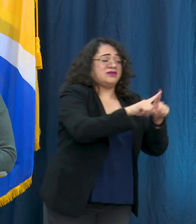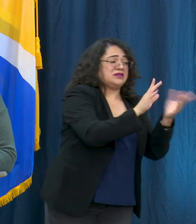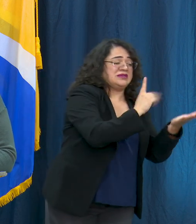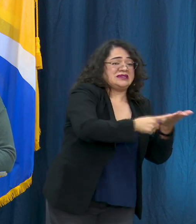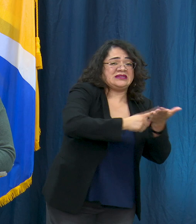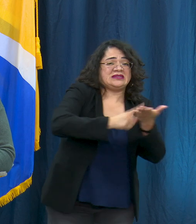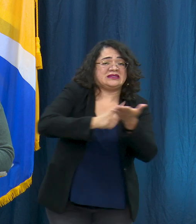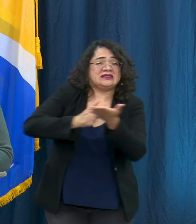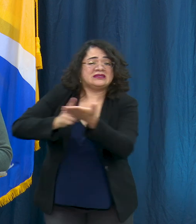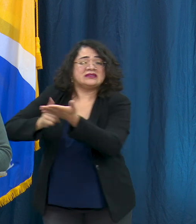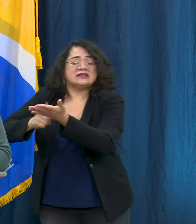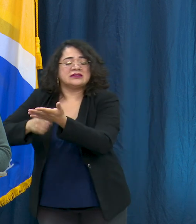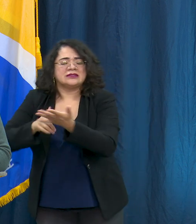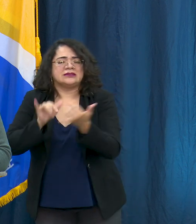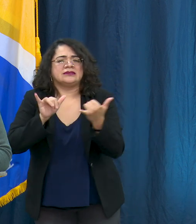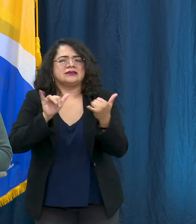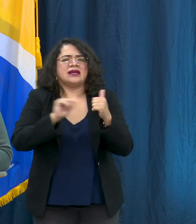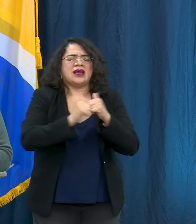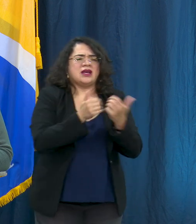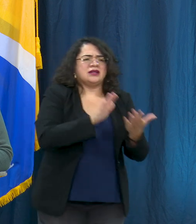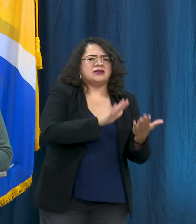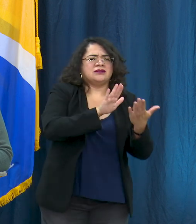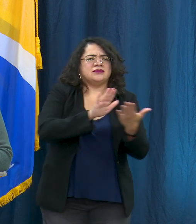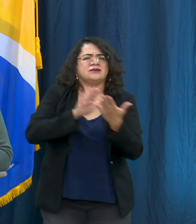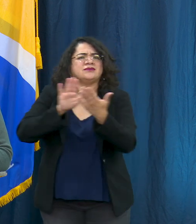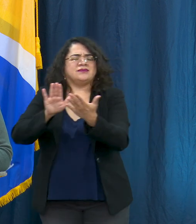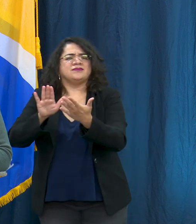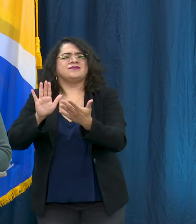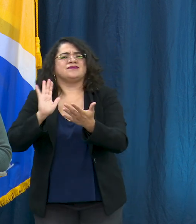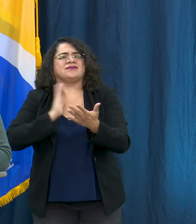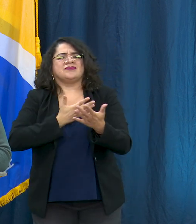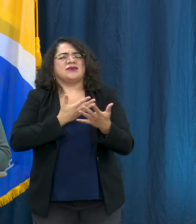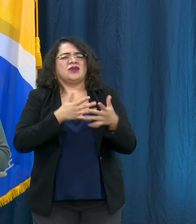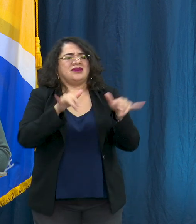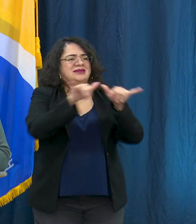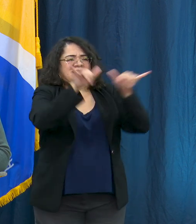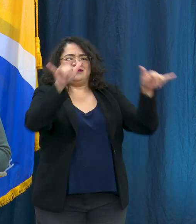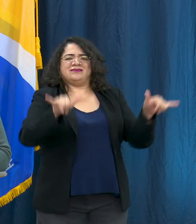Della's Cody's osos y la raza a new esta ciudad esta semana el alcalde adopt own